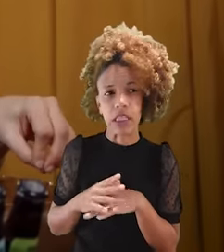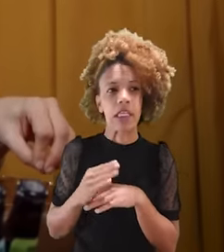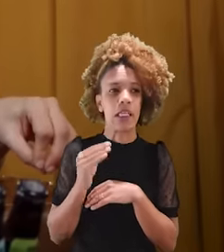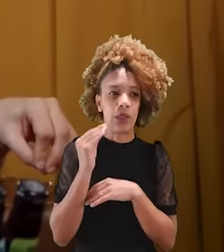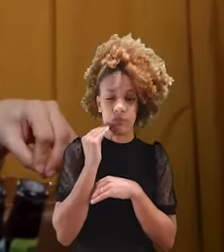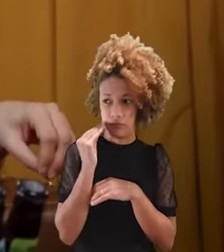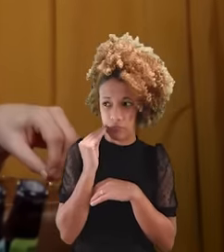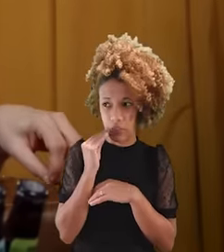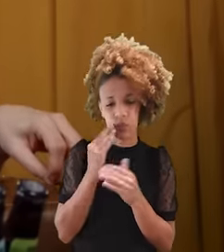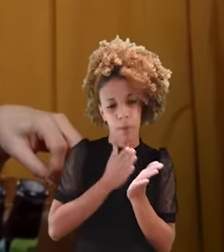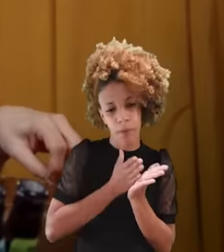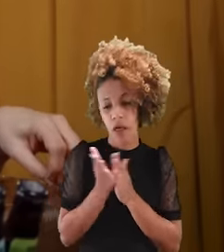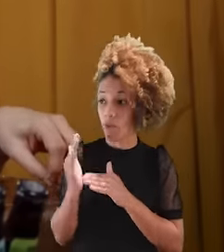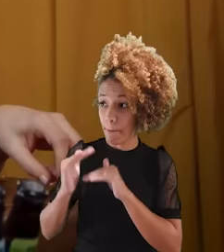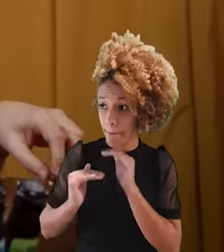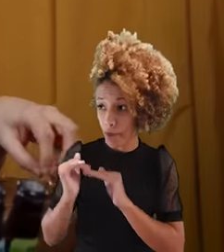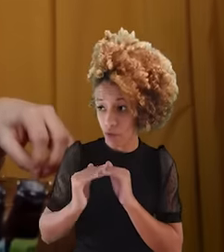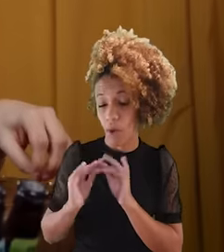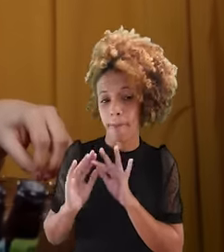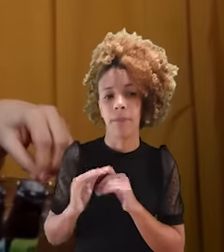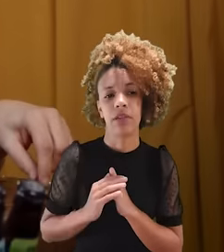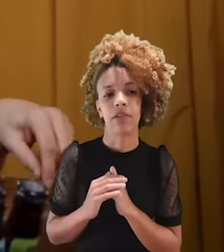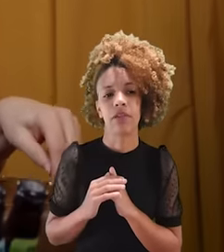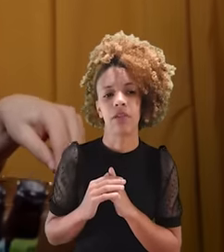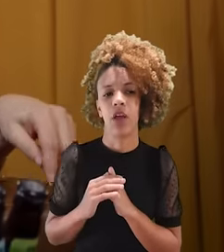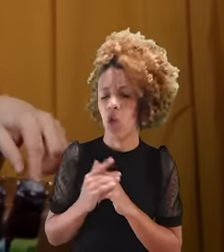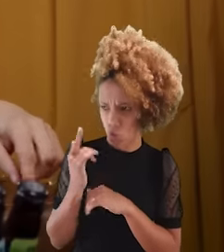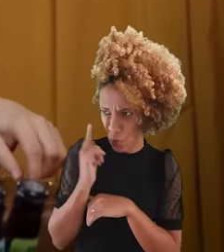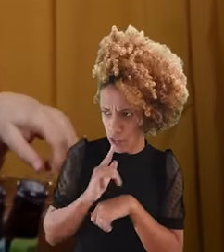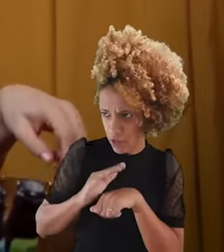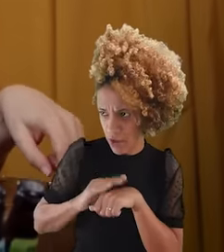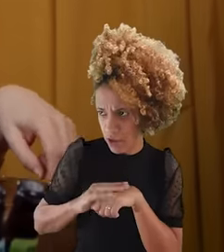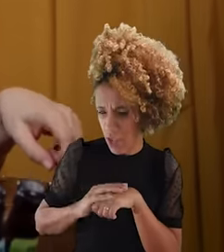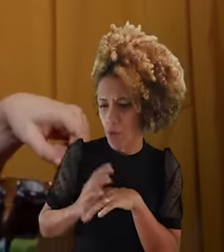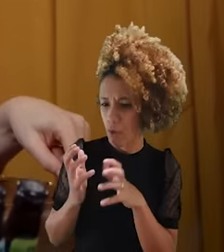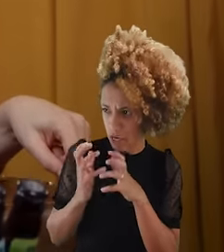PR pro lado prático Então eu penso assim estou conseguindo fazer o que eu queria fazer aqui